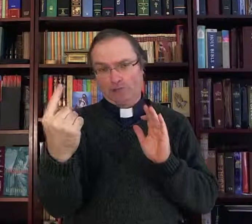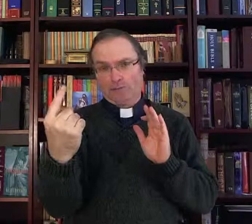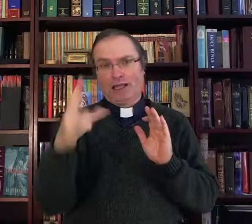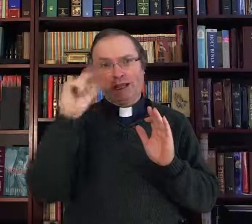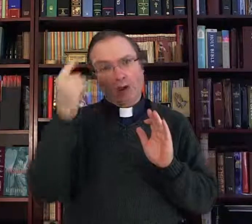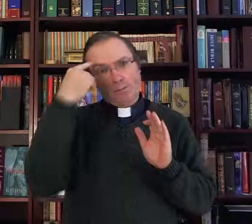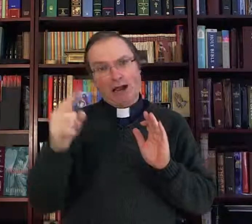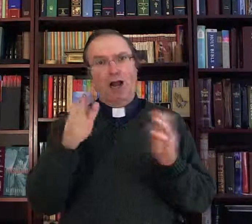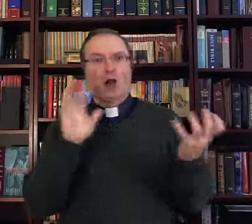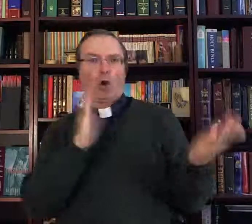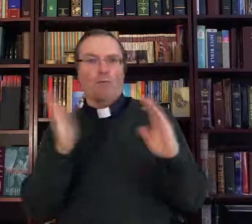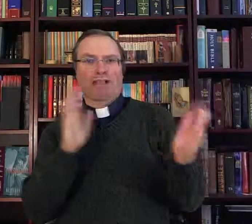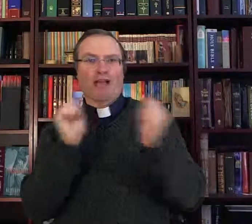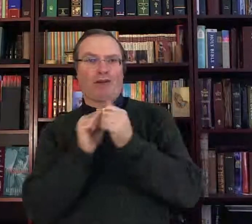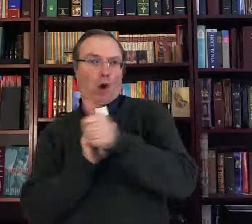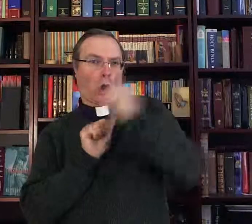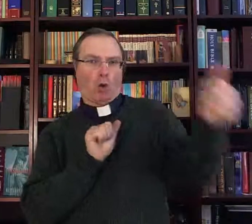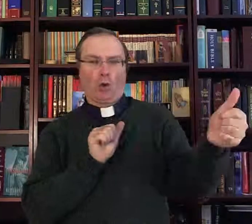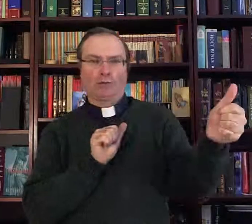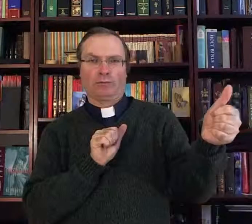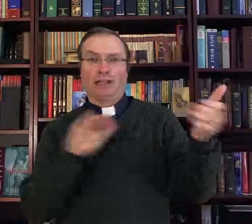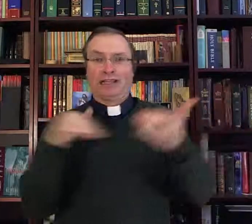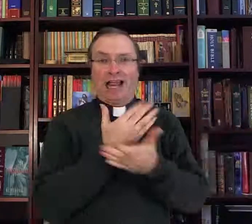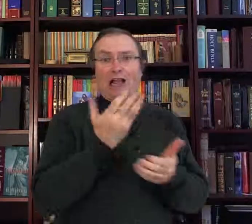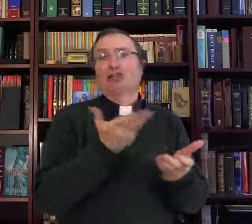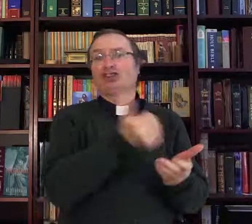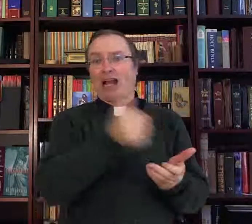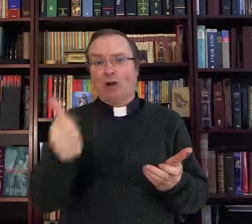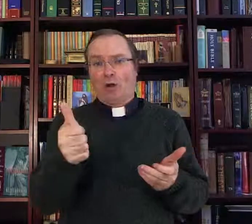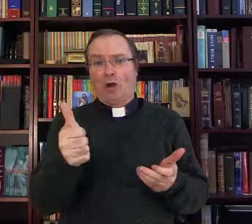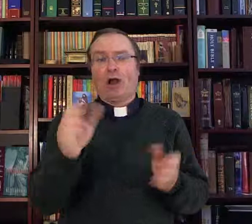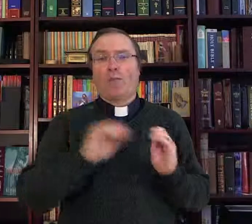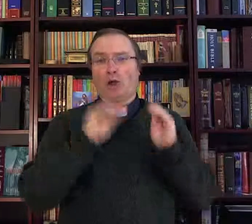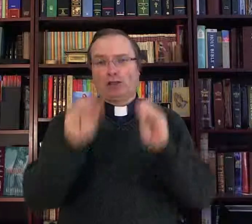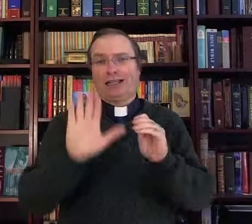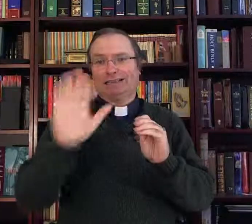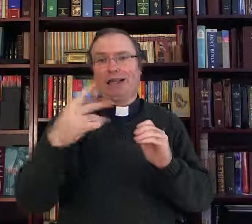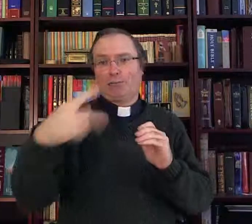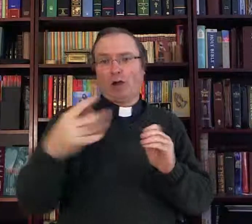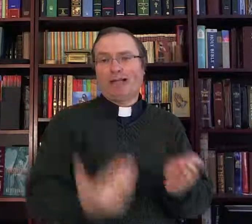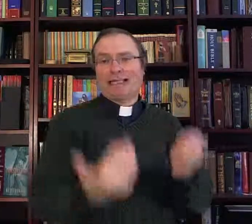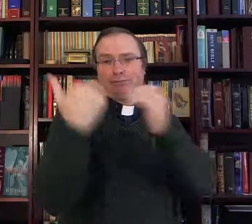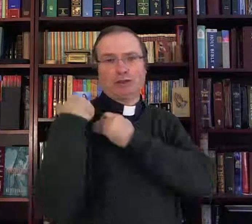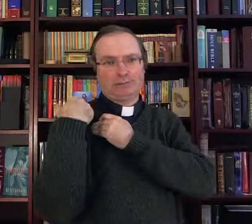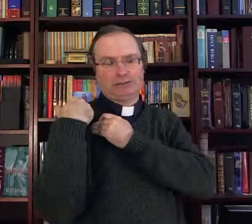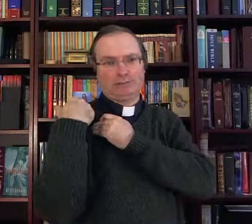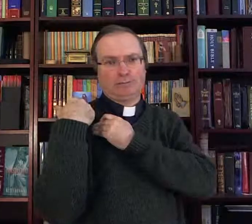et non par comparaison avec un autre, car chacun portera sa propre responsabilité.